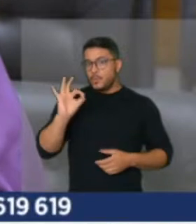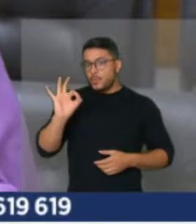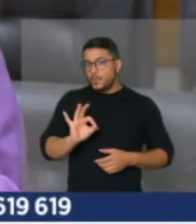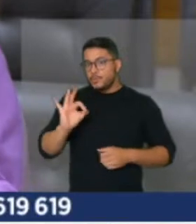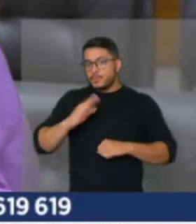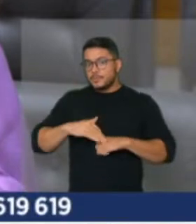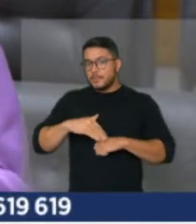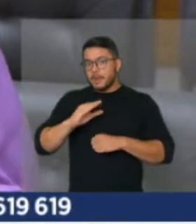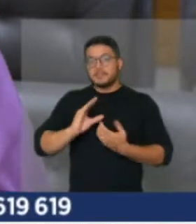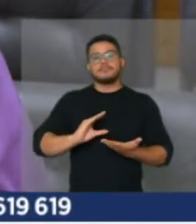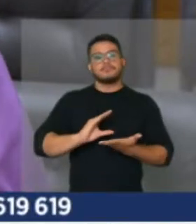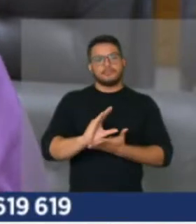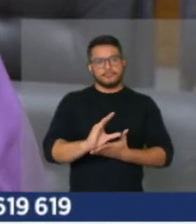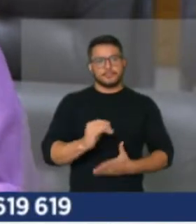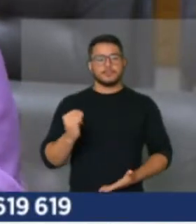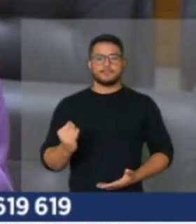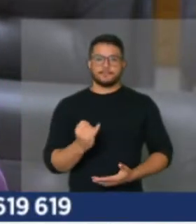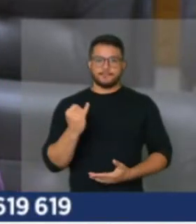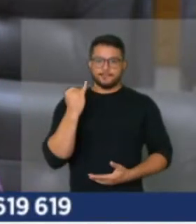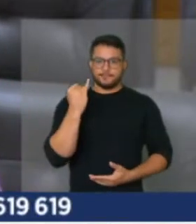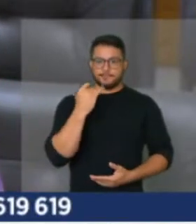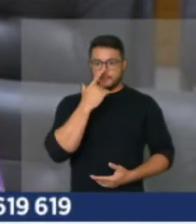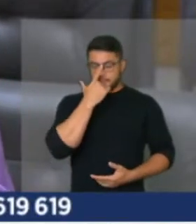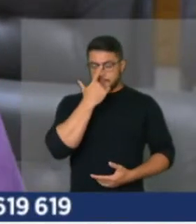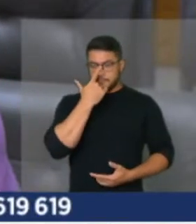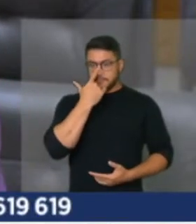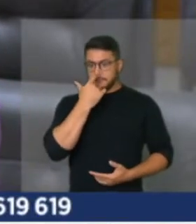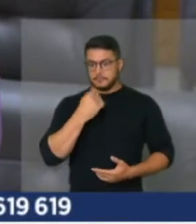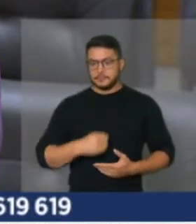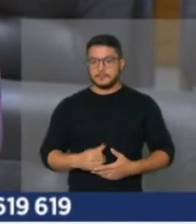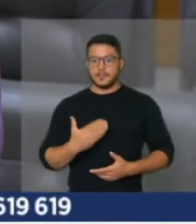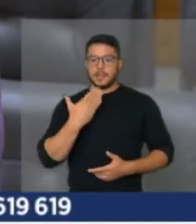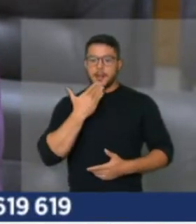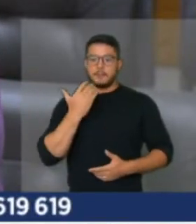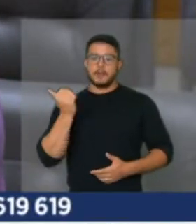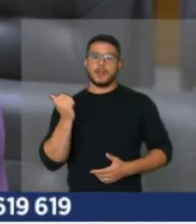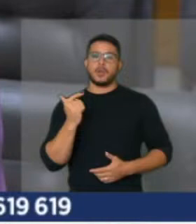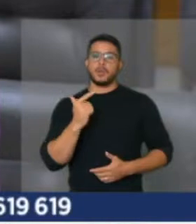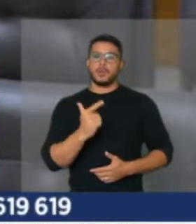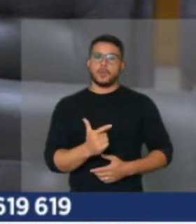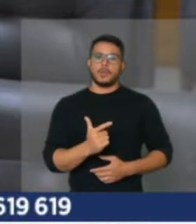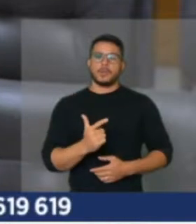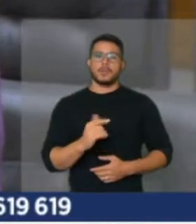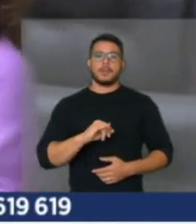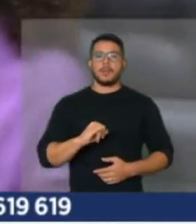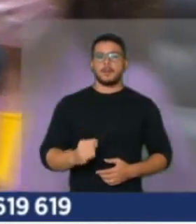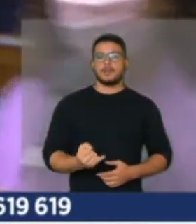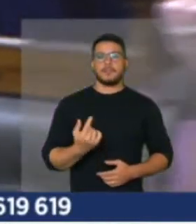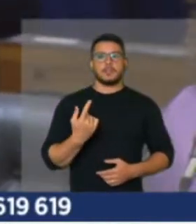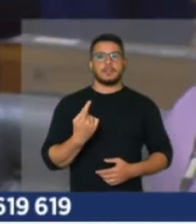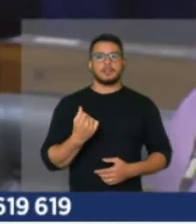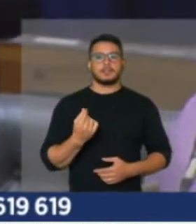MUNICIPAL É MUITO IMPORTANTE É MELHOR DO QUE PEGAR ESSE DINHEIRO E DEIXAR É DISPOSIÇÃO DAS EMENDAS DE RELATOR QUE ISSO VAI ACABAR